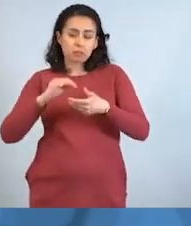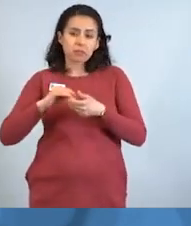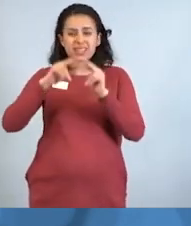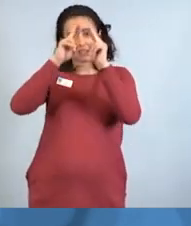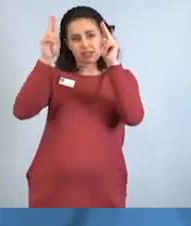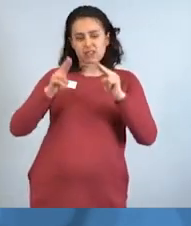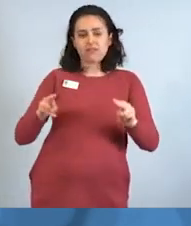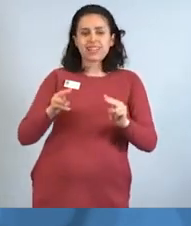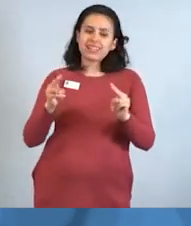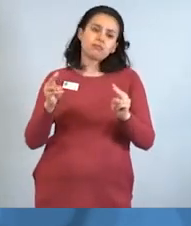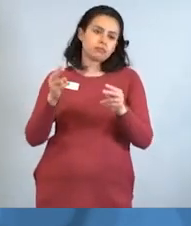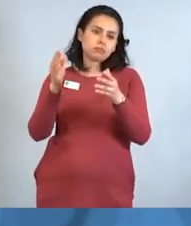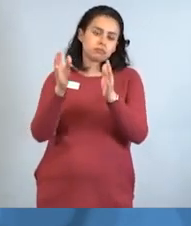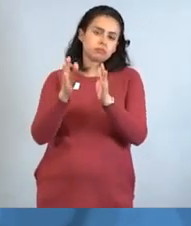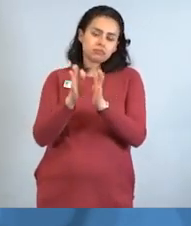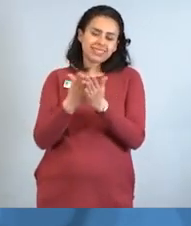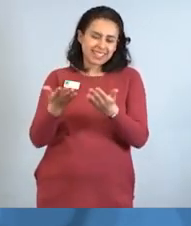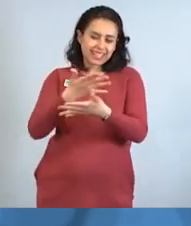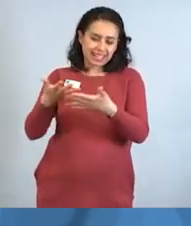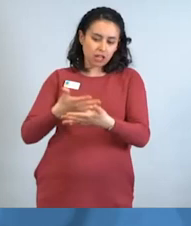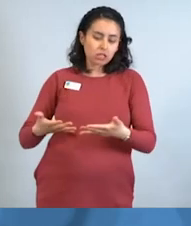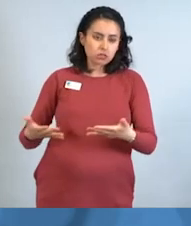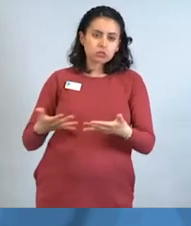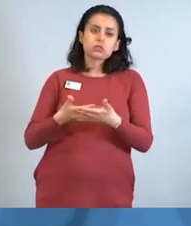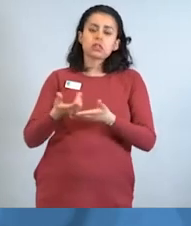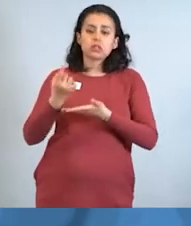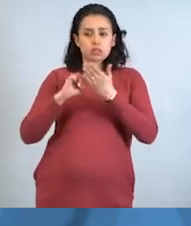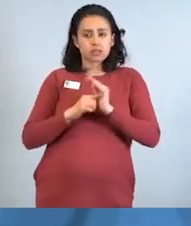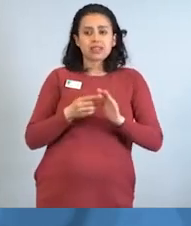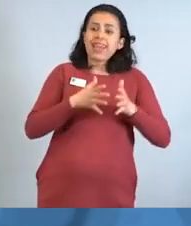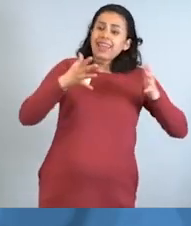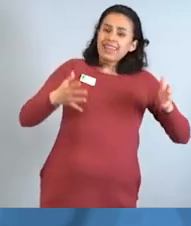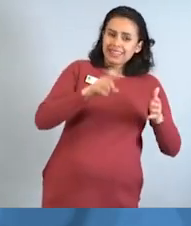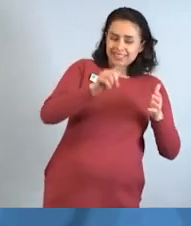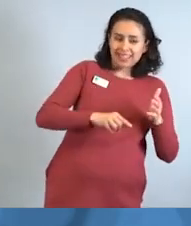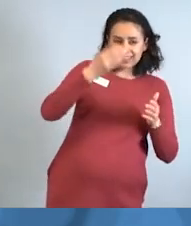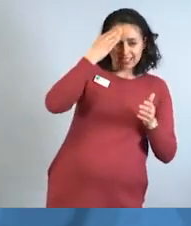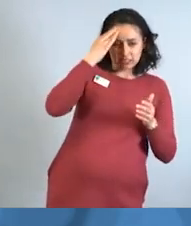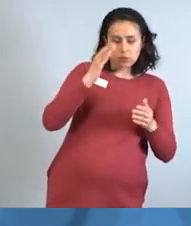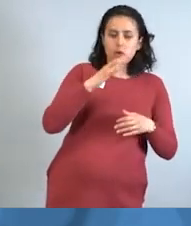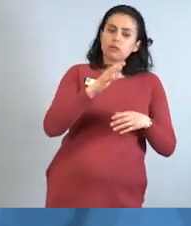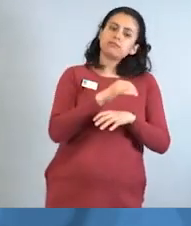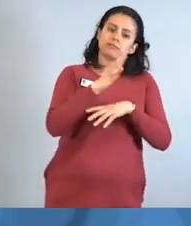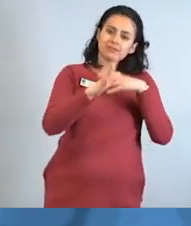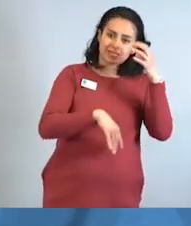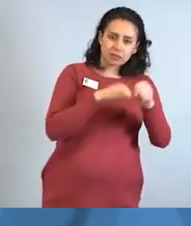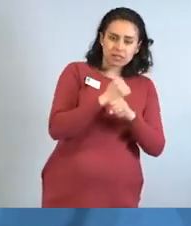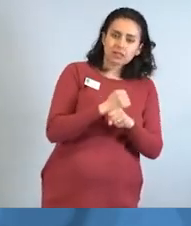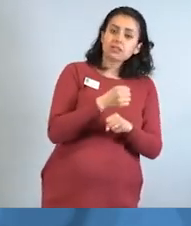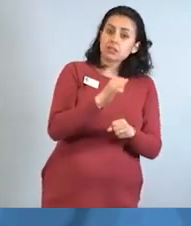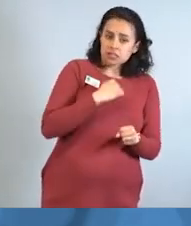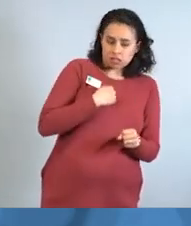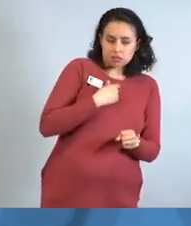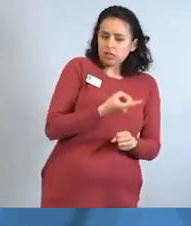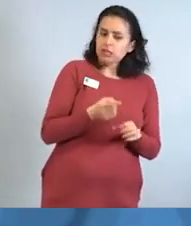Eniten tehotietoa on saatu Iso-Britanniasta, missä on hyvät järjestelmät, ja ne ovat samaa luokkaa.